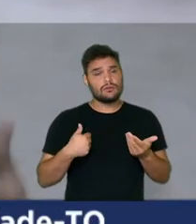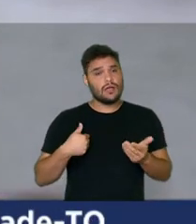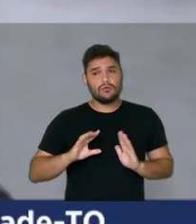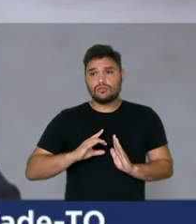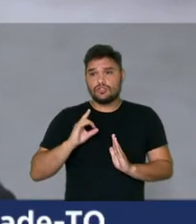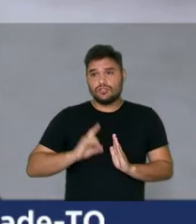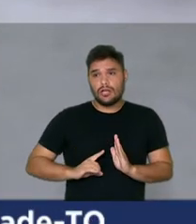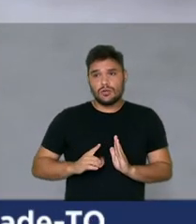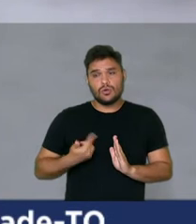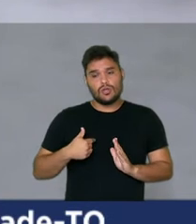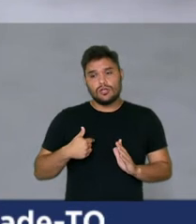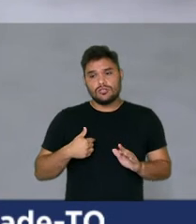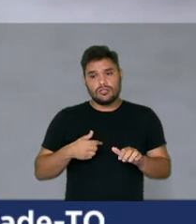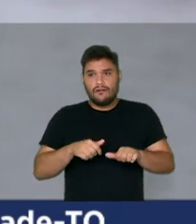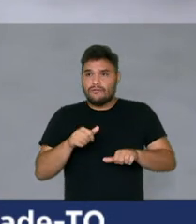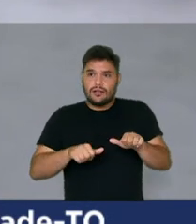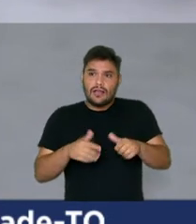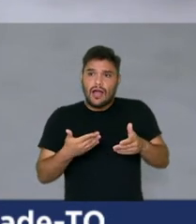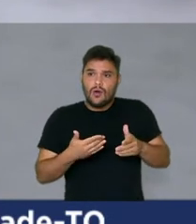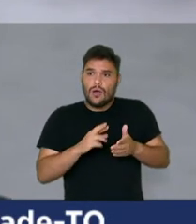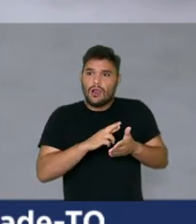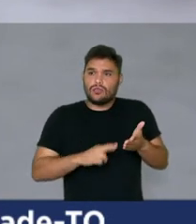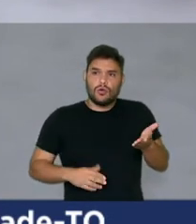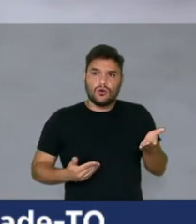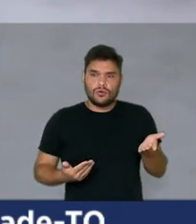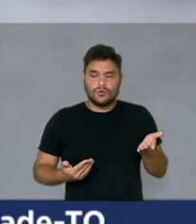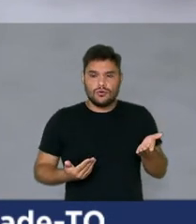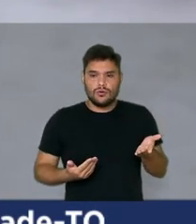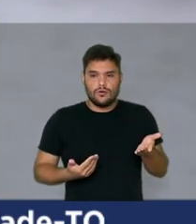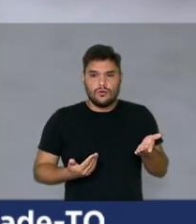NACIONAL, EU ESTOU PEDINDO DEZ MINUTOS NÚMERO DO ARTIGO QUE TEMOS O DIREITO PARA PONDERAR